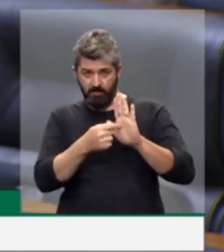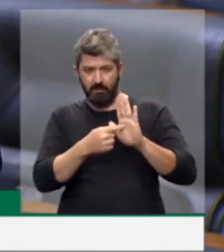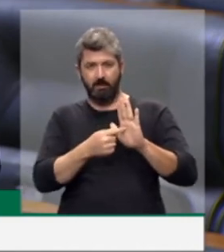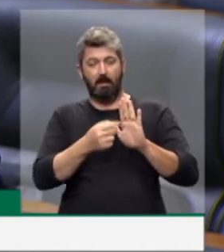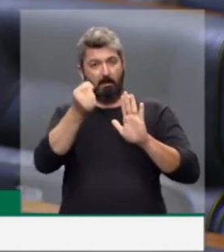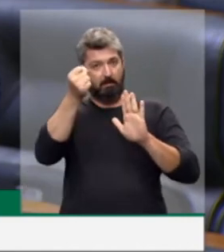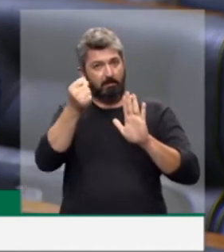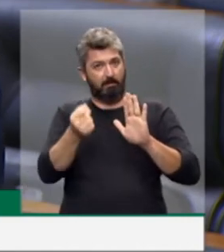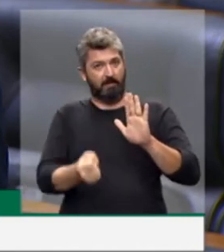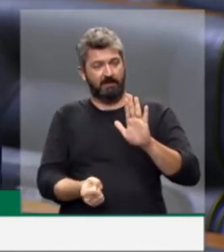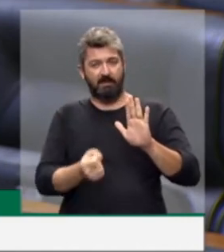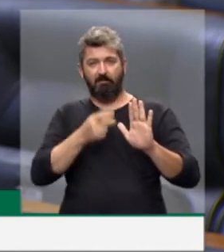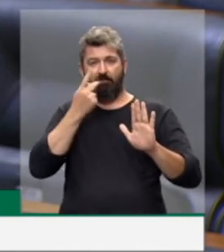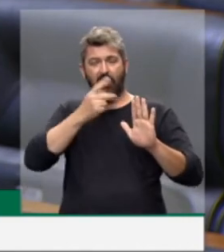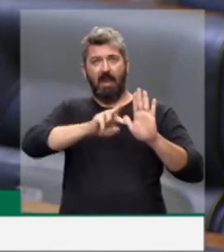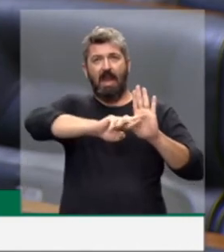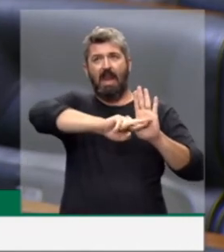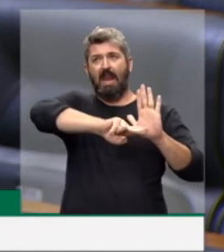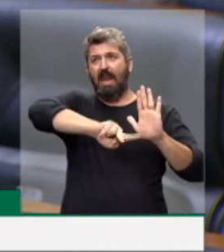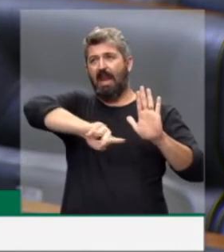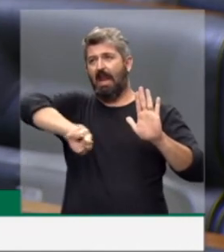NESSA CASA E ESSA MEDIDA PROVISÓRIA É EXTREMAMENTE